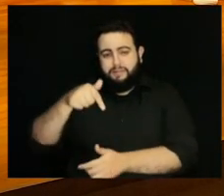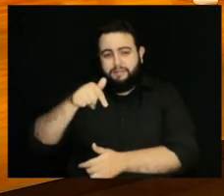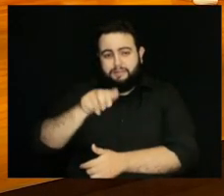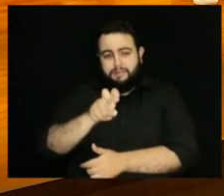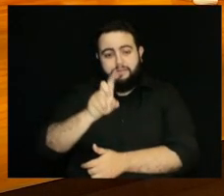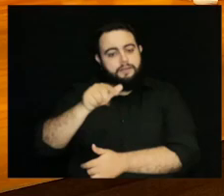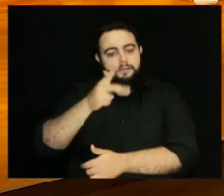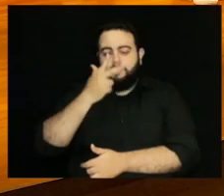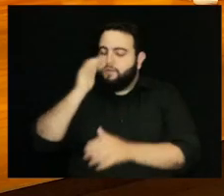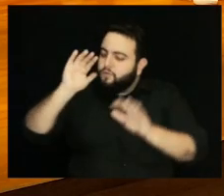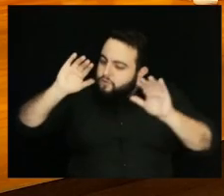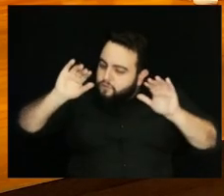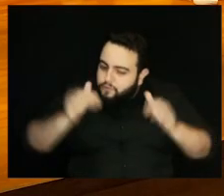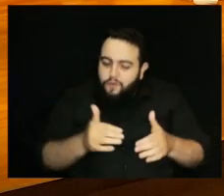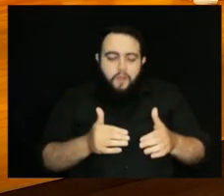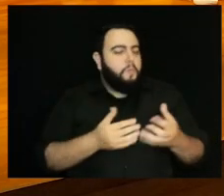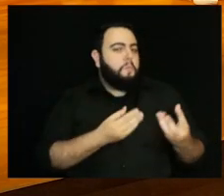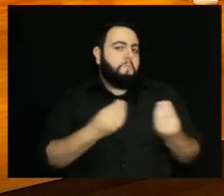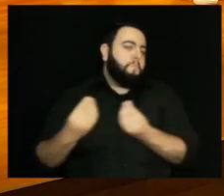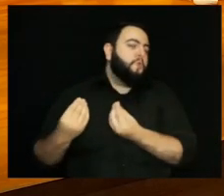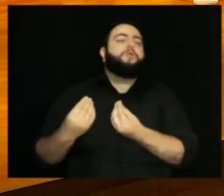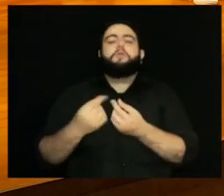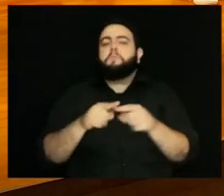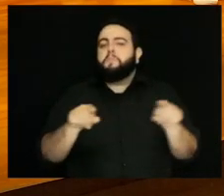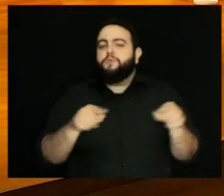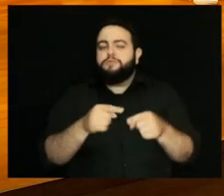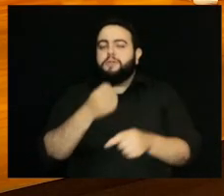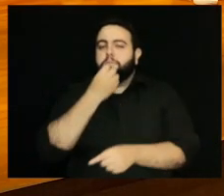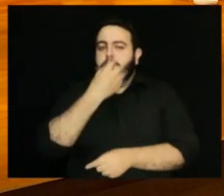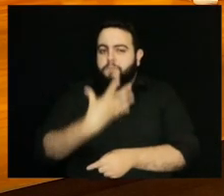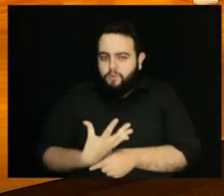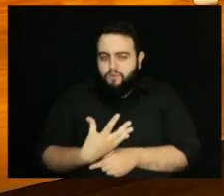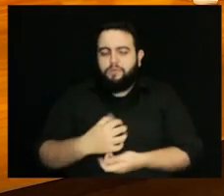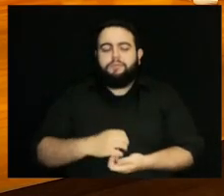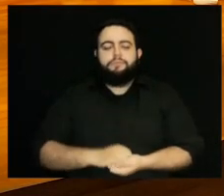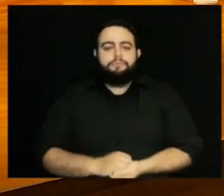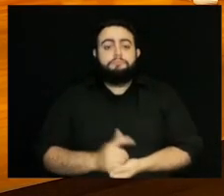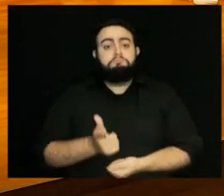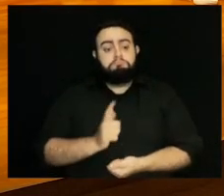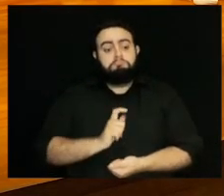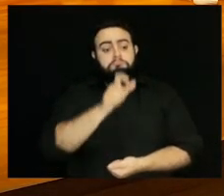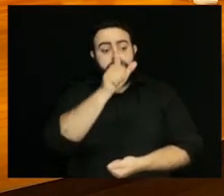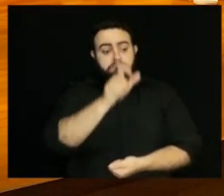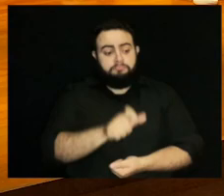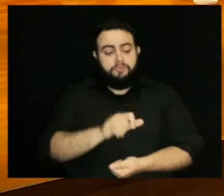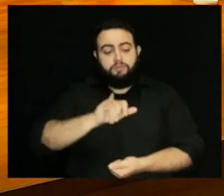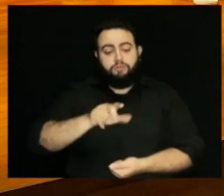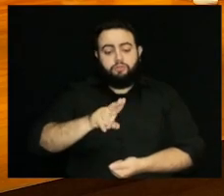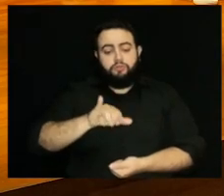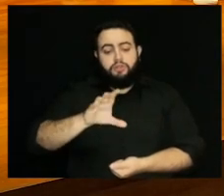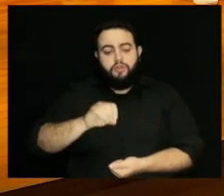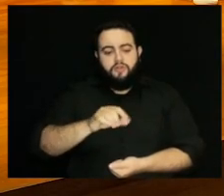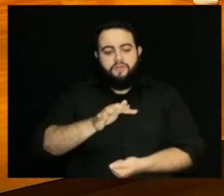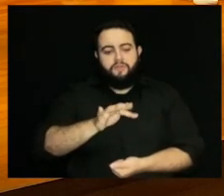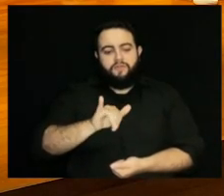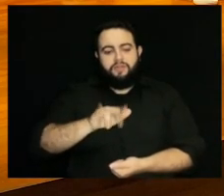de música boa. E aí tinha um um sujeito chamado Júlio First que segue no ar, na rádio Itapema, o